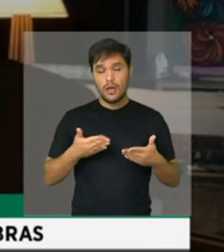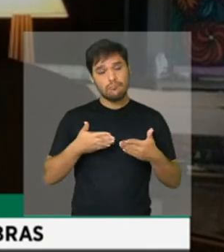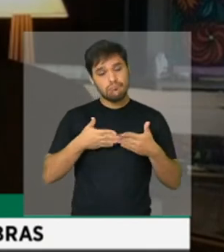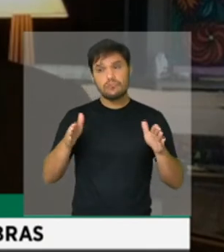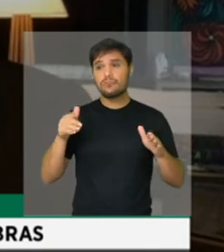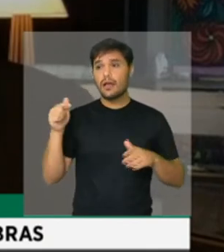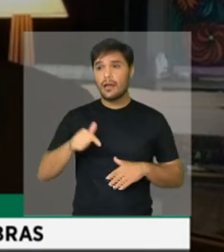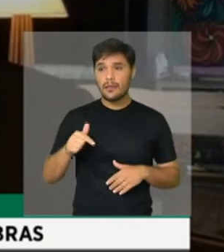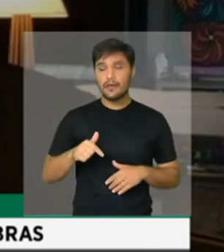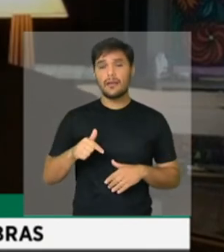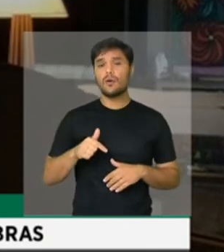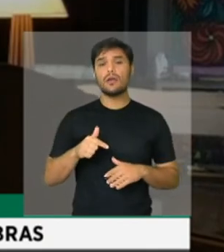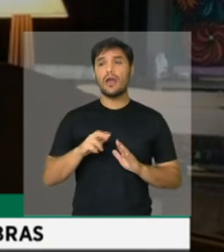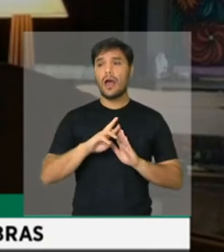PRESIDENTE ESTAMOS INAUGURANDO HOJE AQUI O REGIMENTO COM